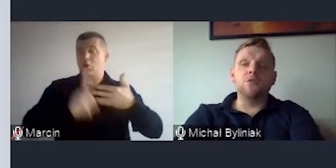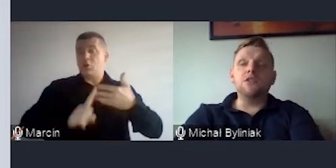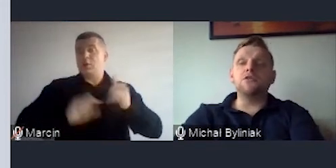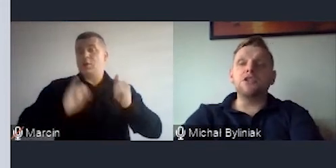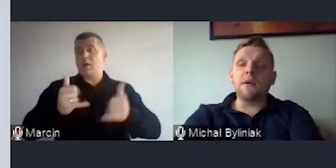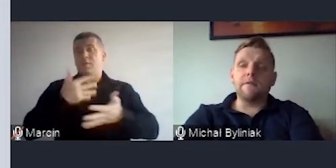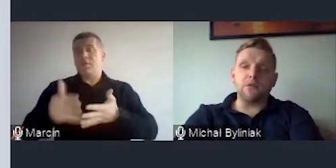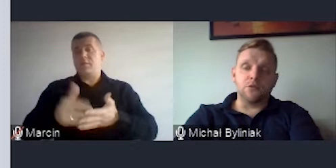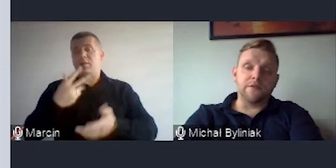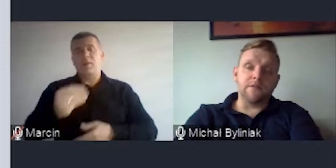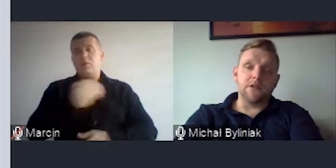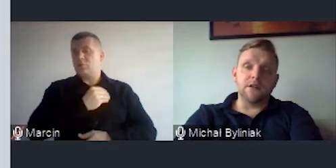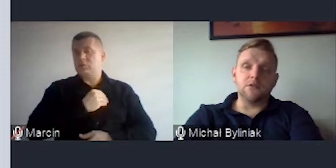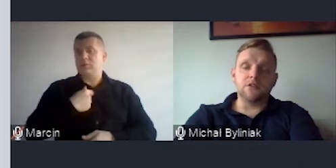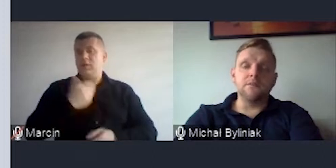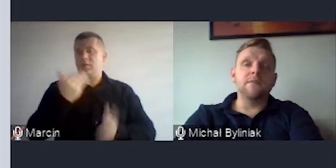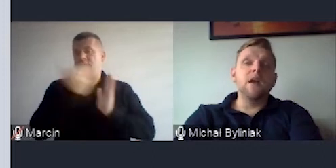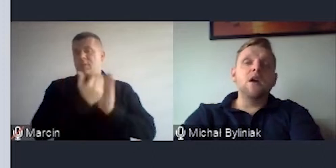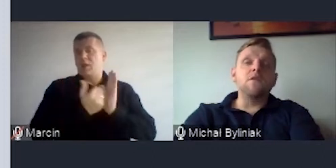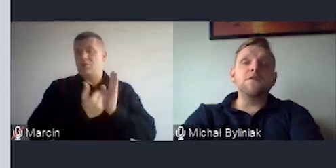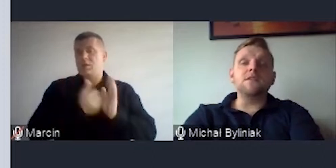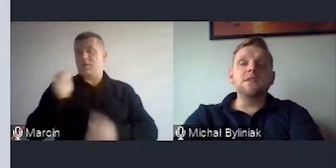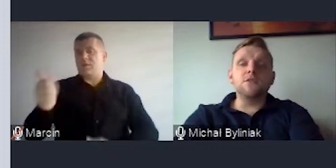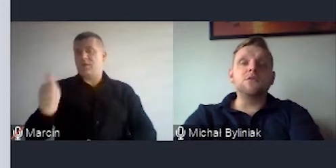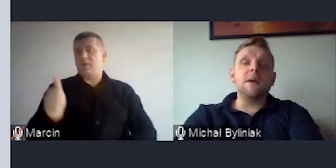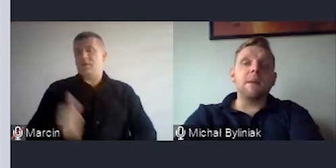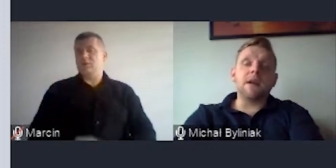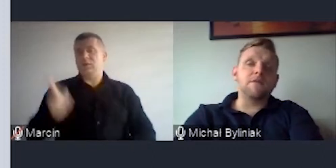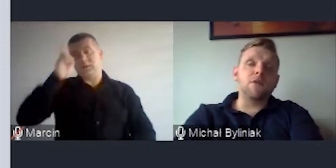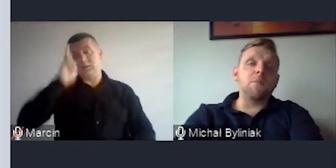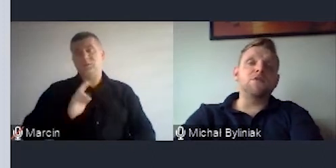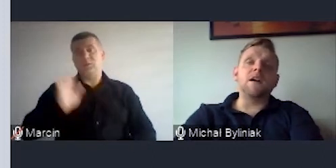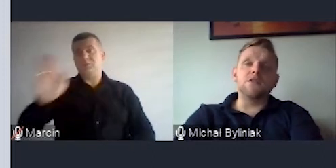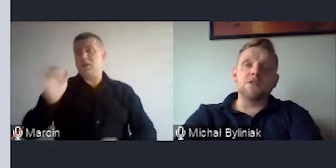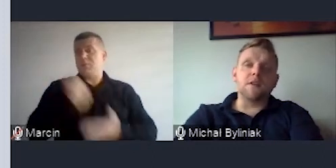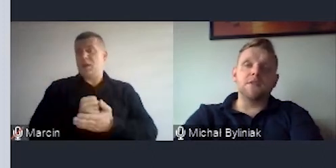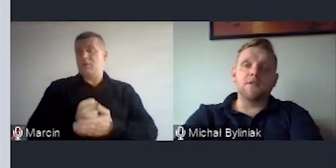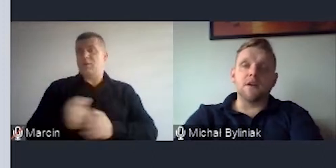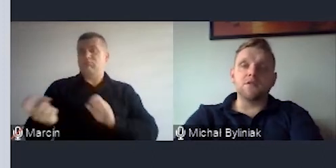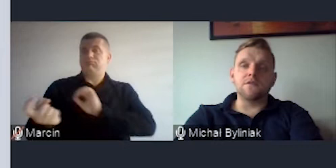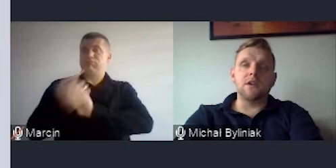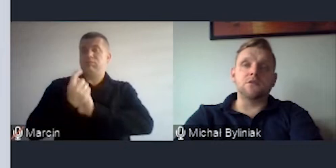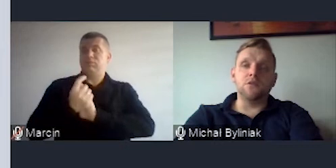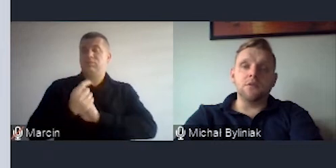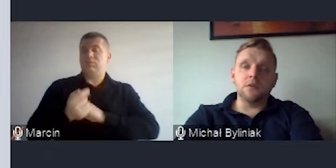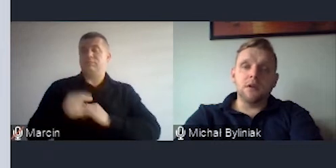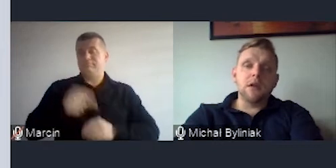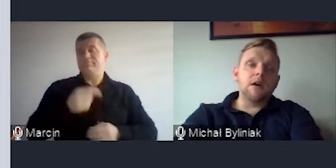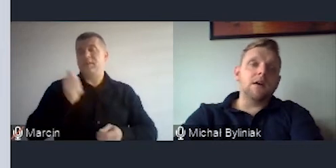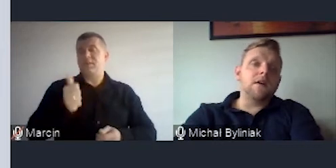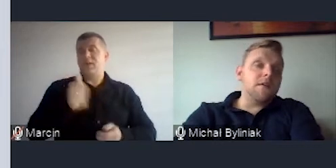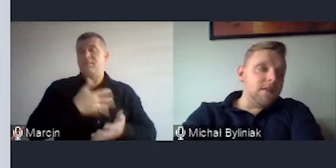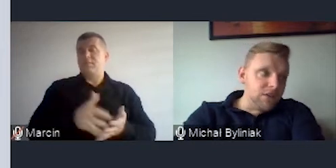nie dotrzymam warunków kwalifikowalności, wówczas instytucja ma prawo podważyć kwalifikowalność wydatku